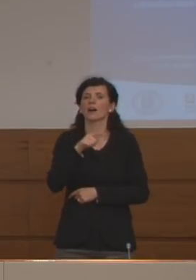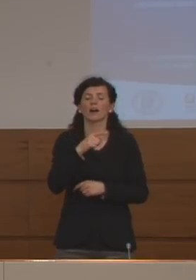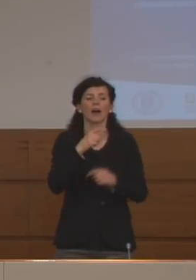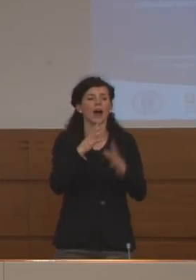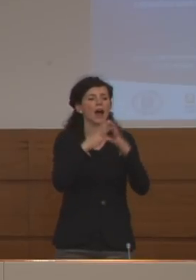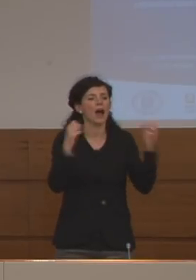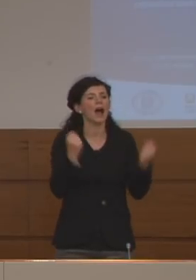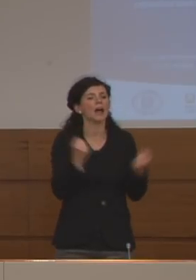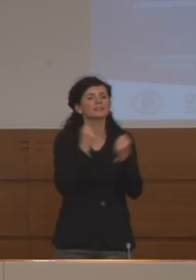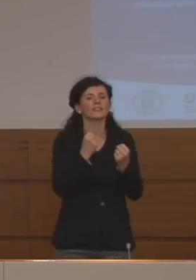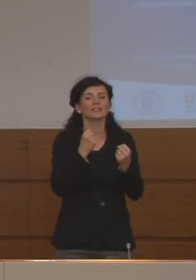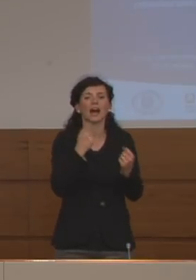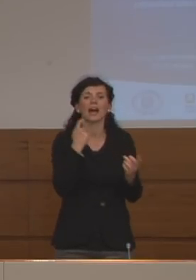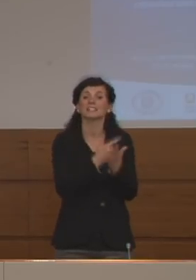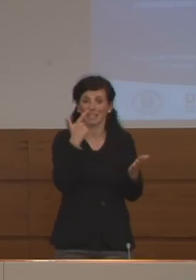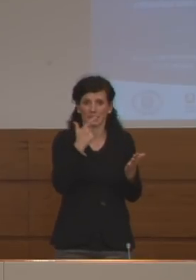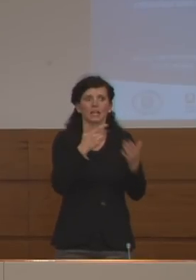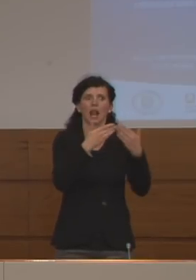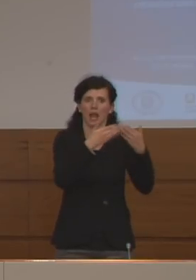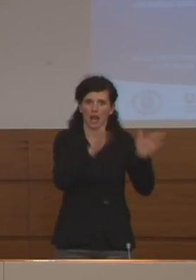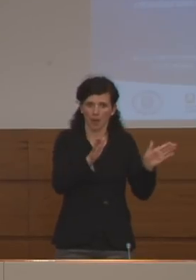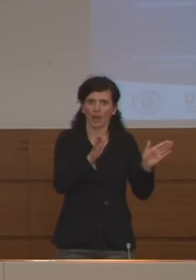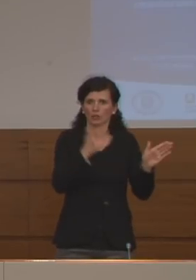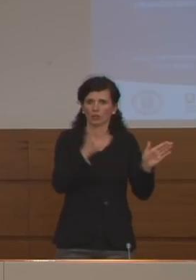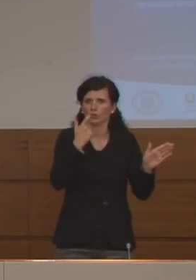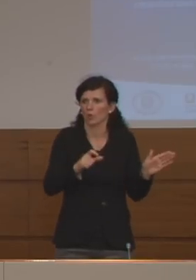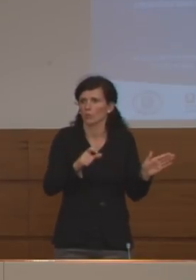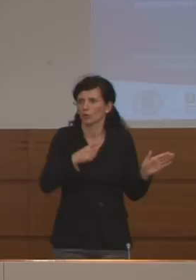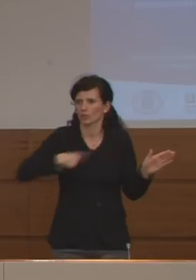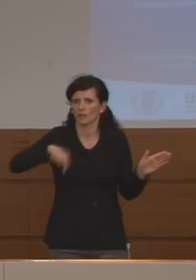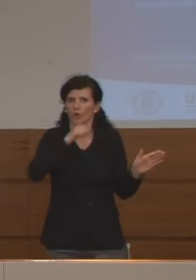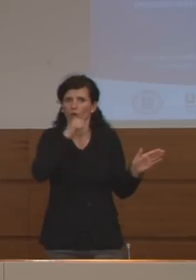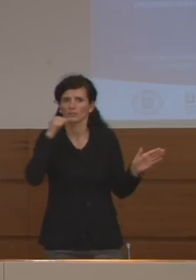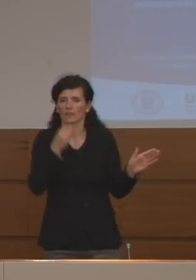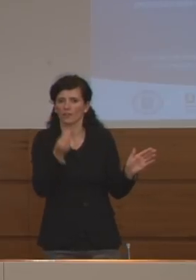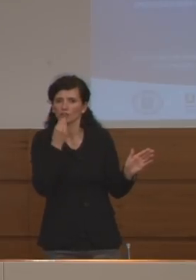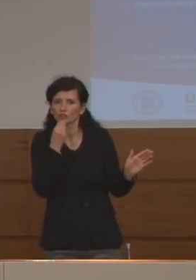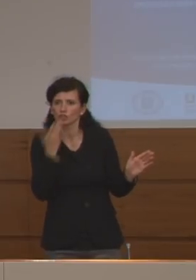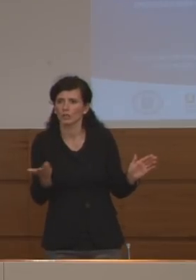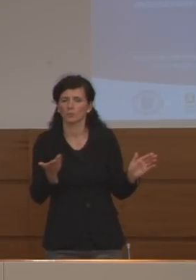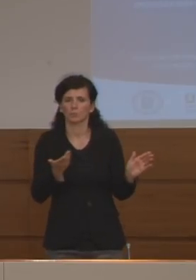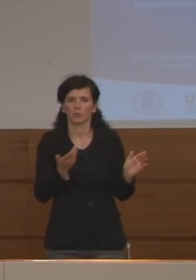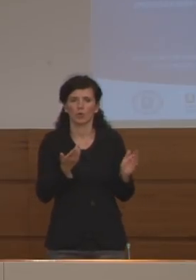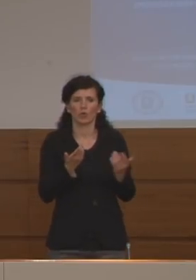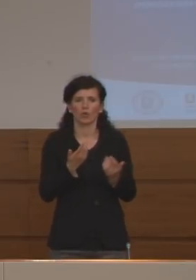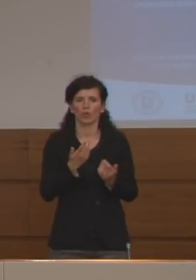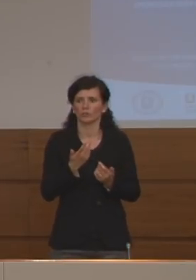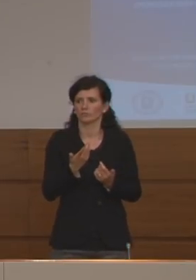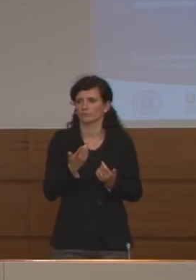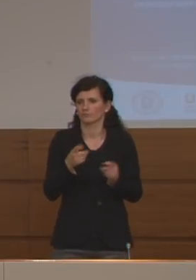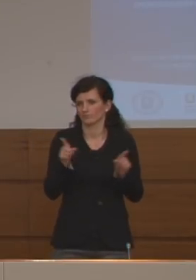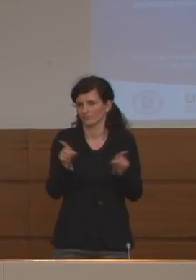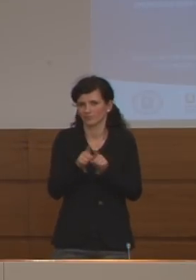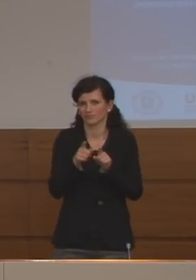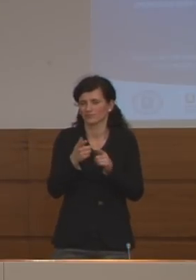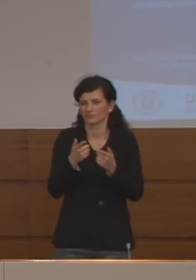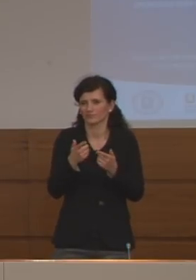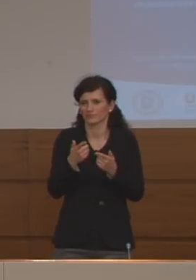non avremmo avuto cibo, non avremmo avuto farmaci a disposizione, tanto per citarne due)